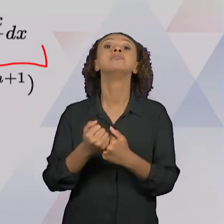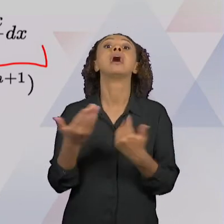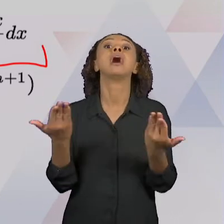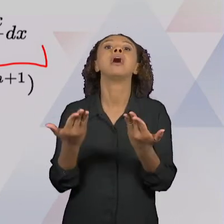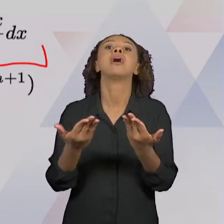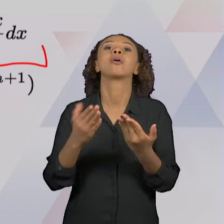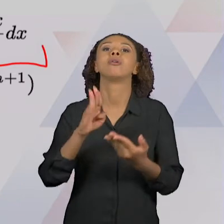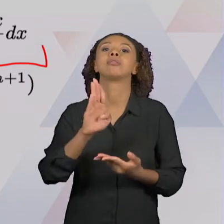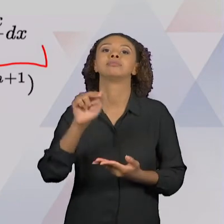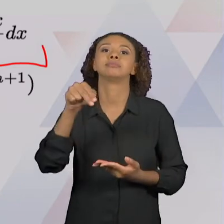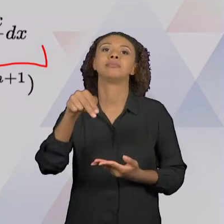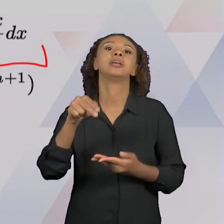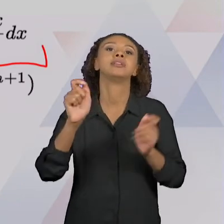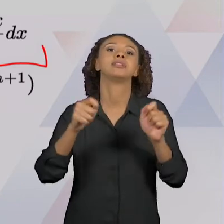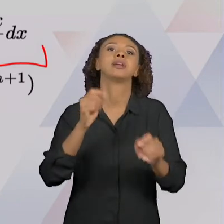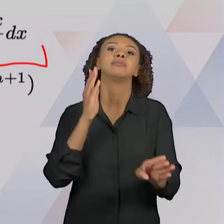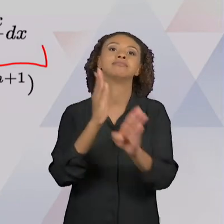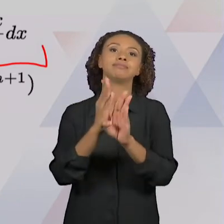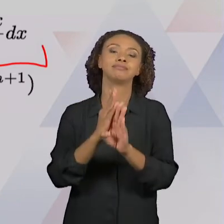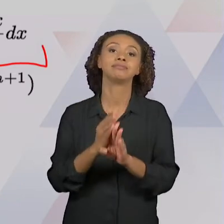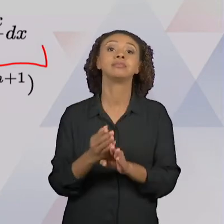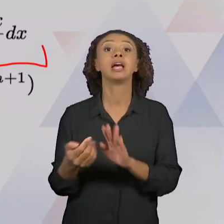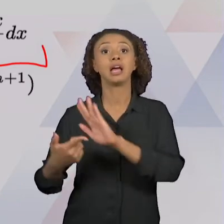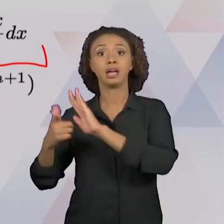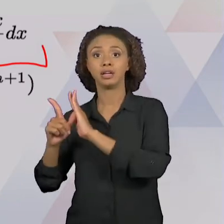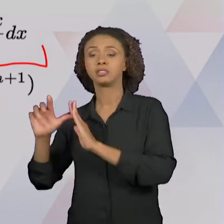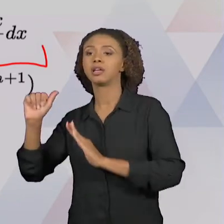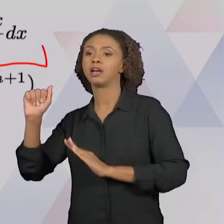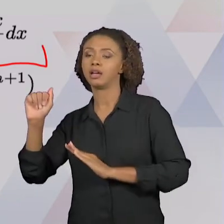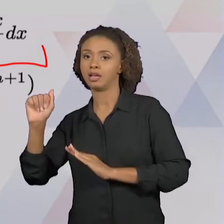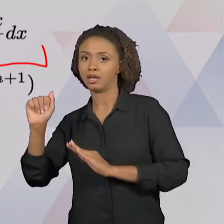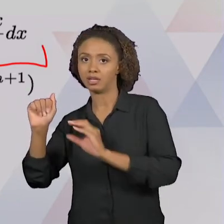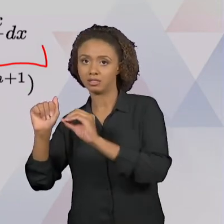O "A ZERO", O "AN" E AQUI O "BN". ENTÃO VOLTANDO